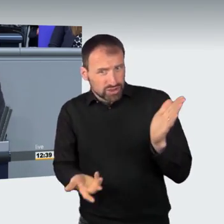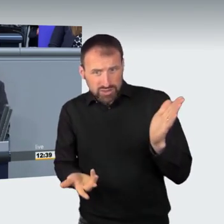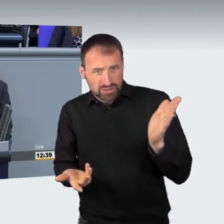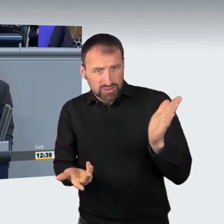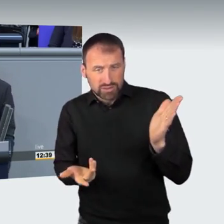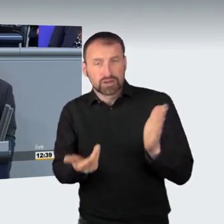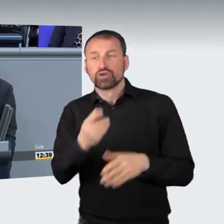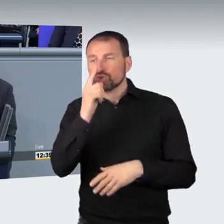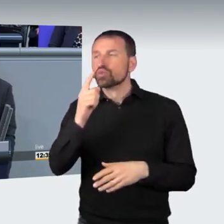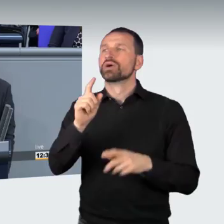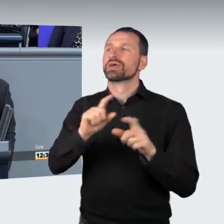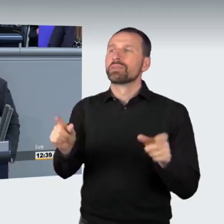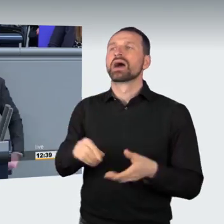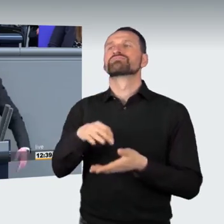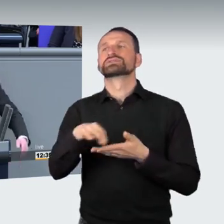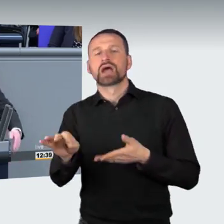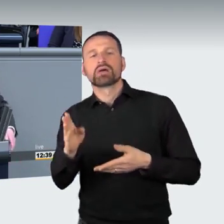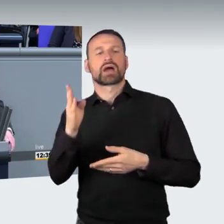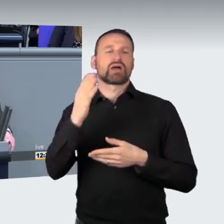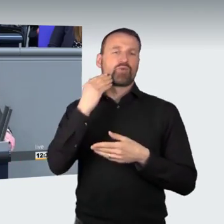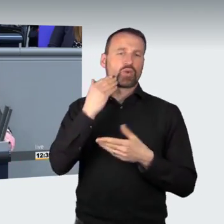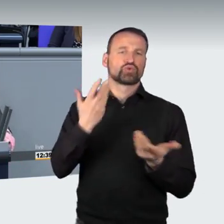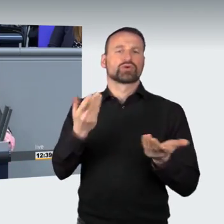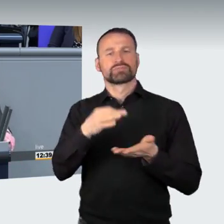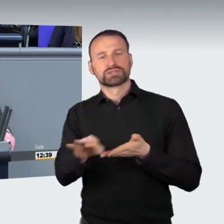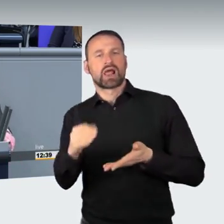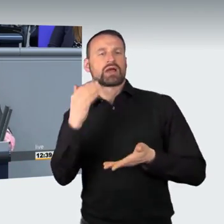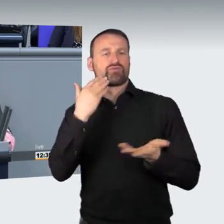Dass Linke und Grüne mit dem notwendigen Neubau von Wohnungen